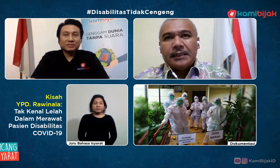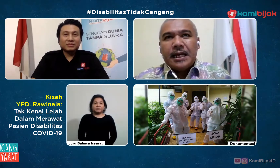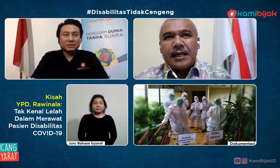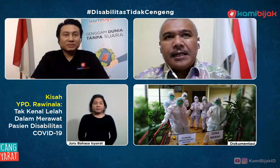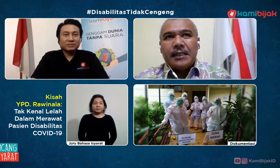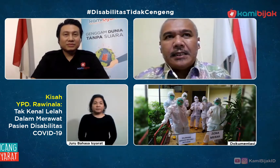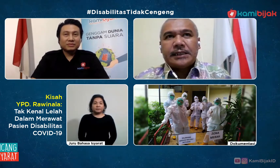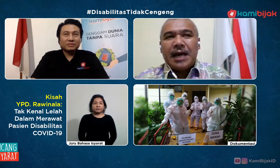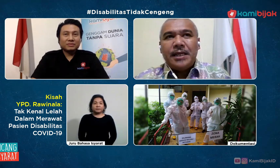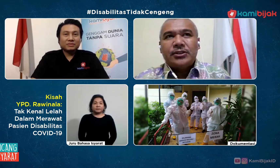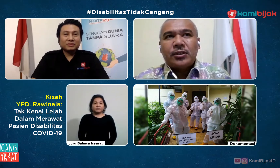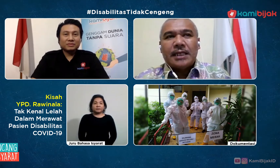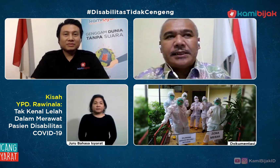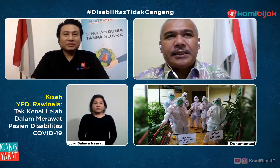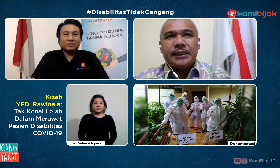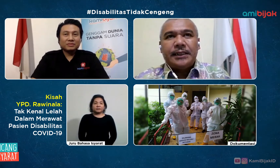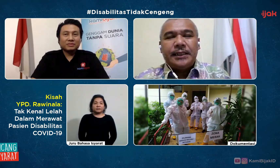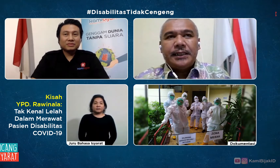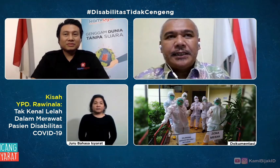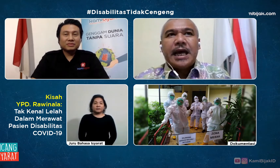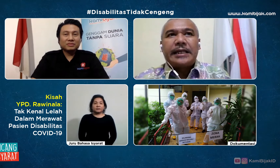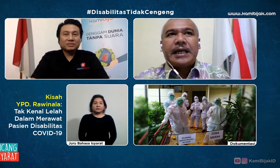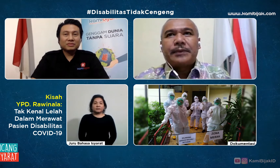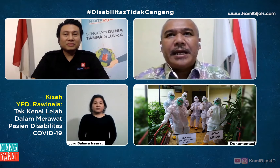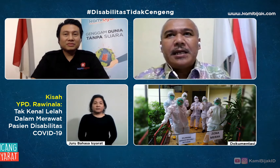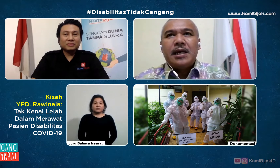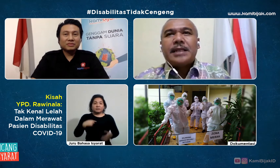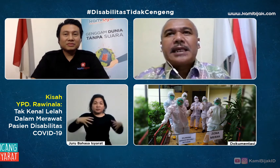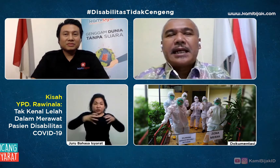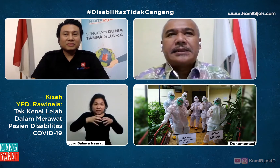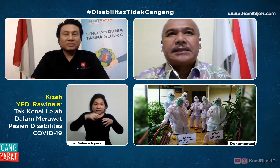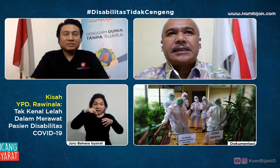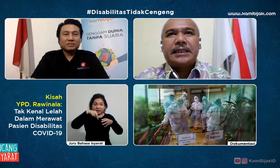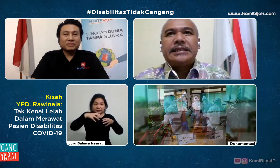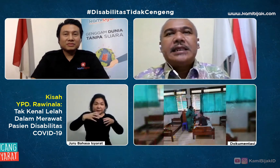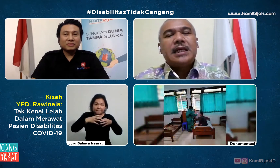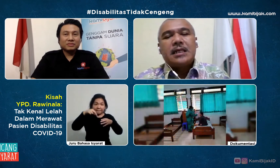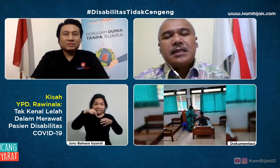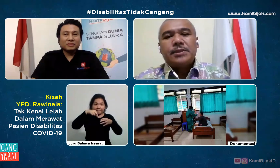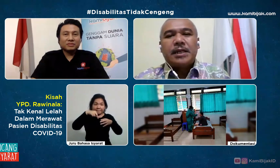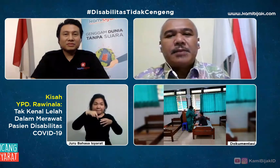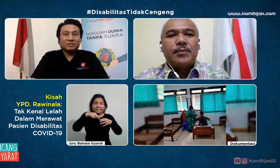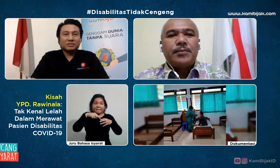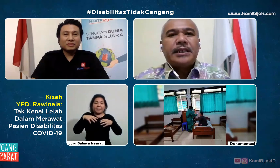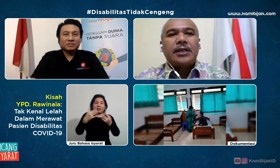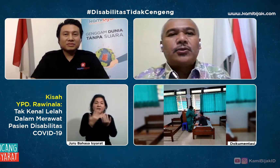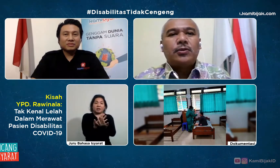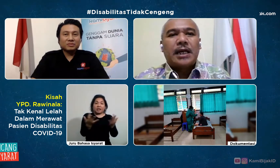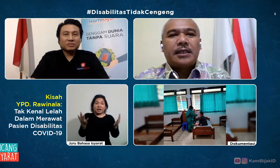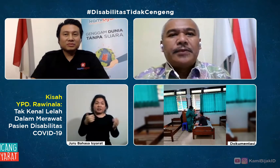Nah selama isolasi diri diharapkan masyarakat sekelilingnya bisa memberikan dukungan